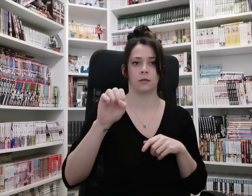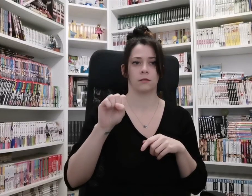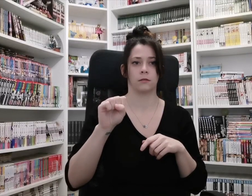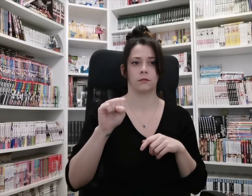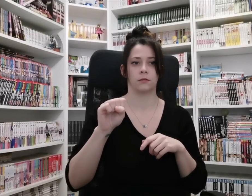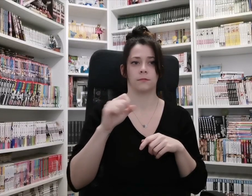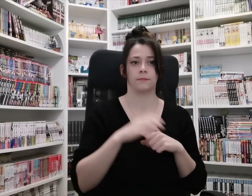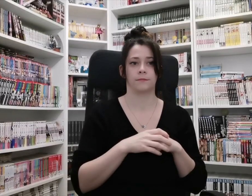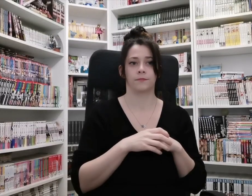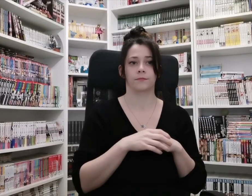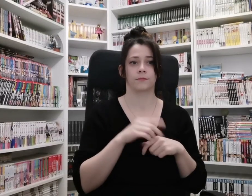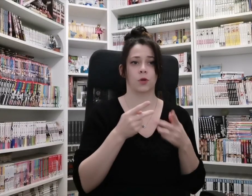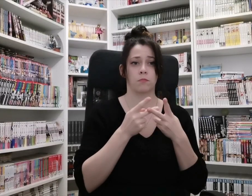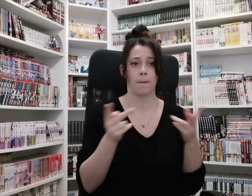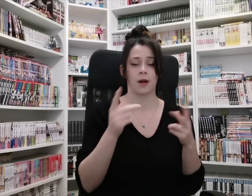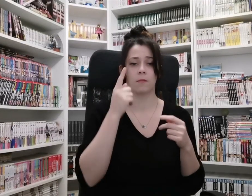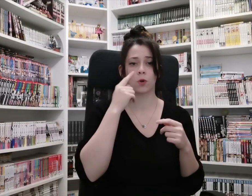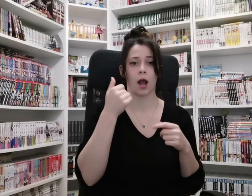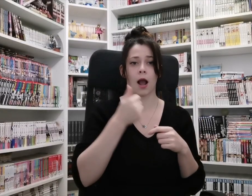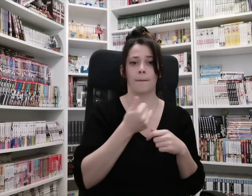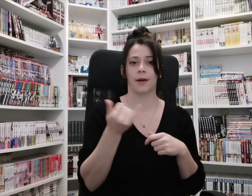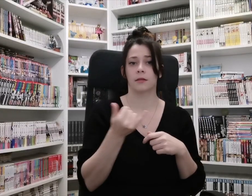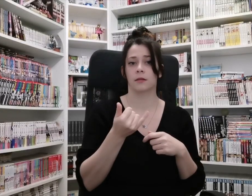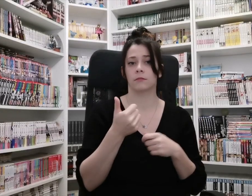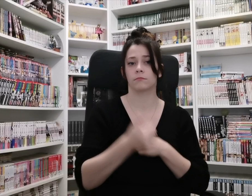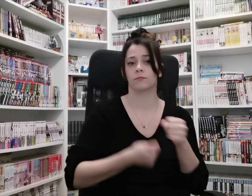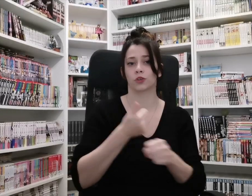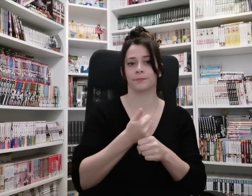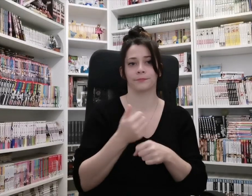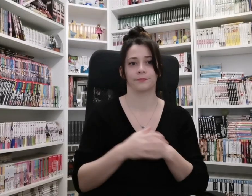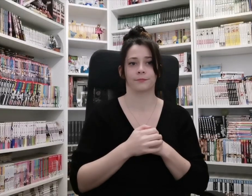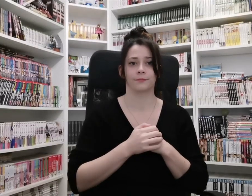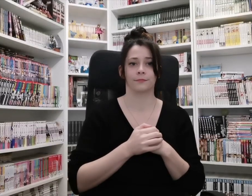publiés et en à peine un an…